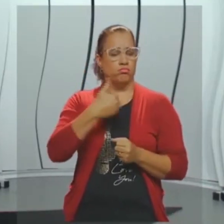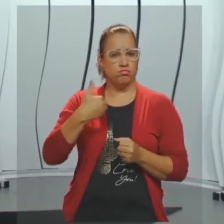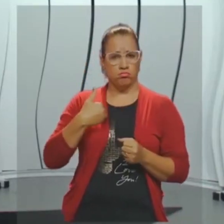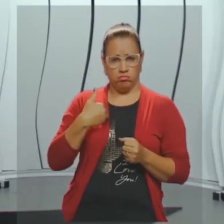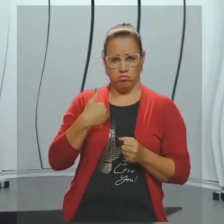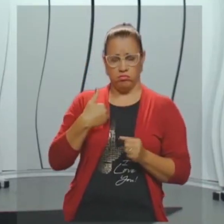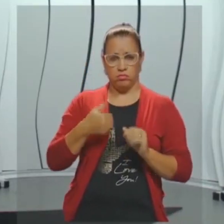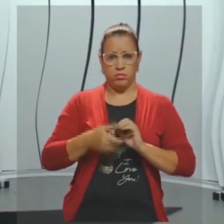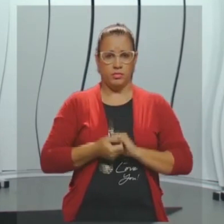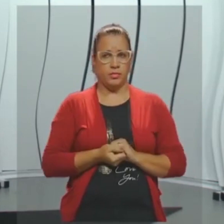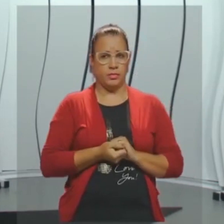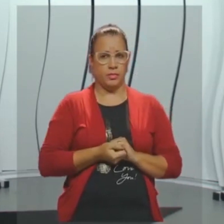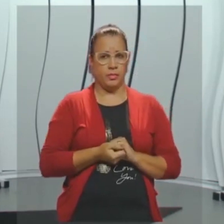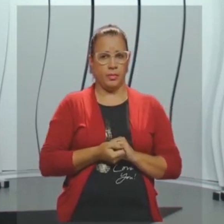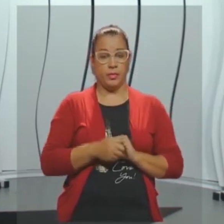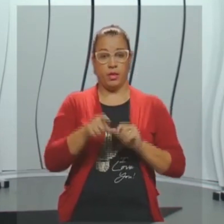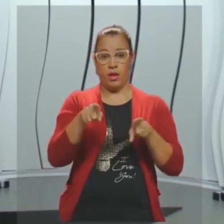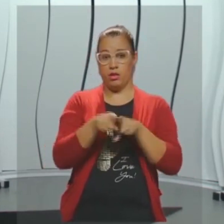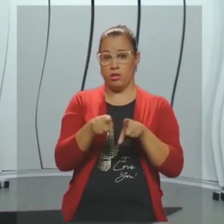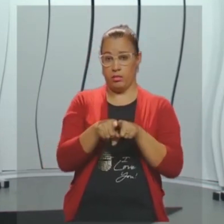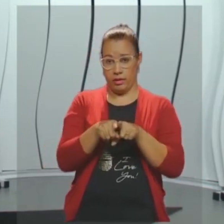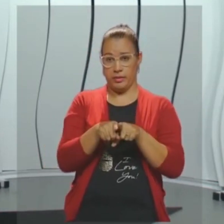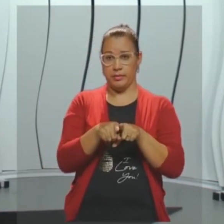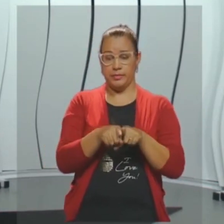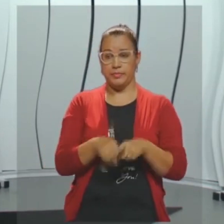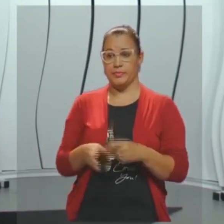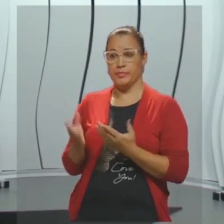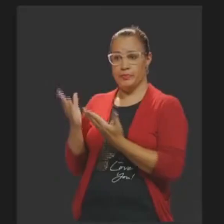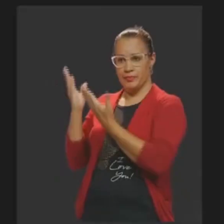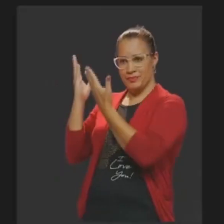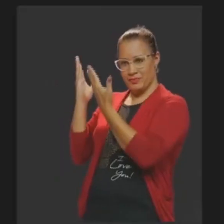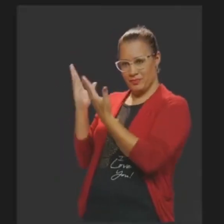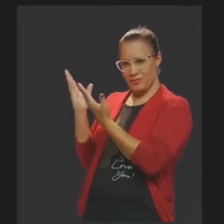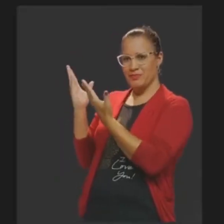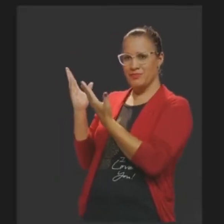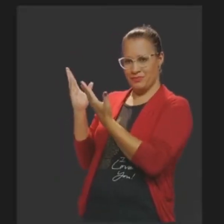Então, temos aqui na região da cabeça ali no nosso nariz